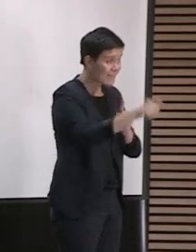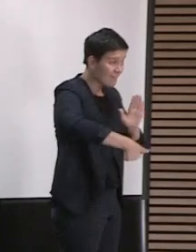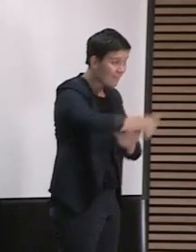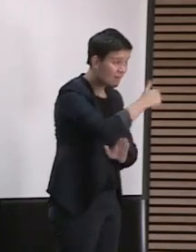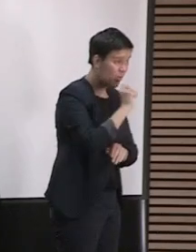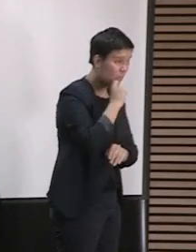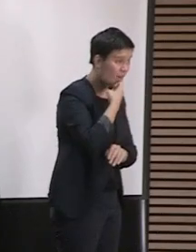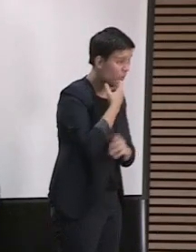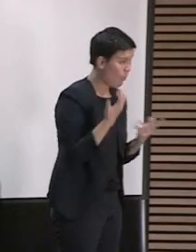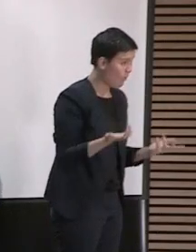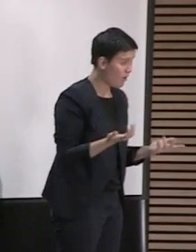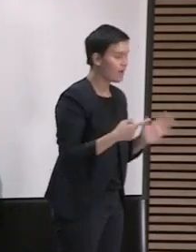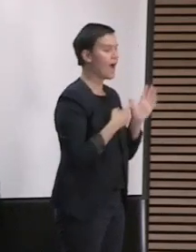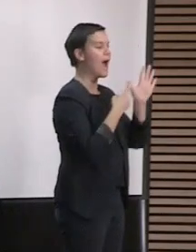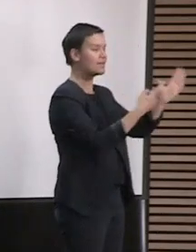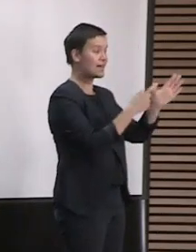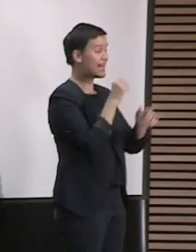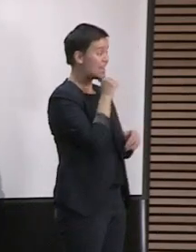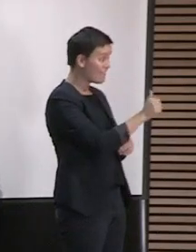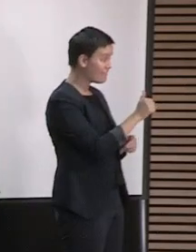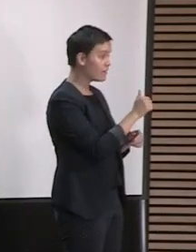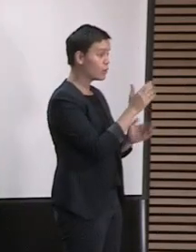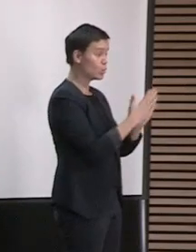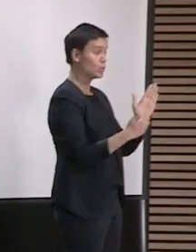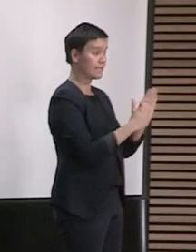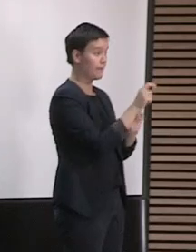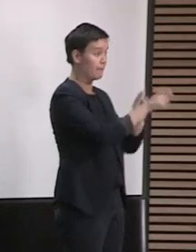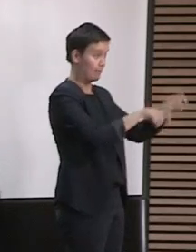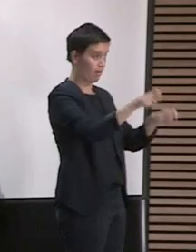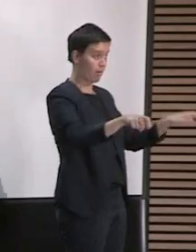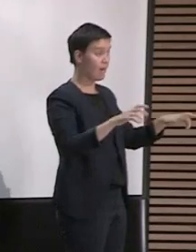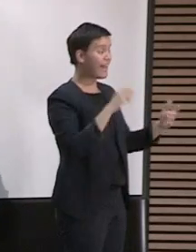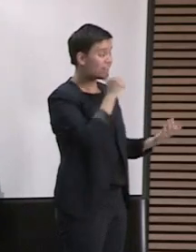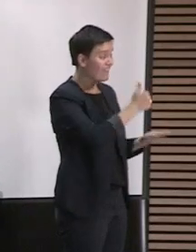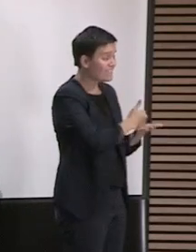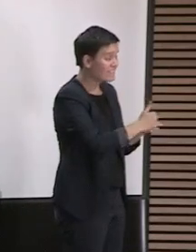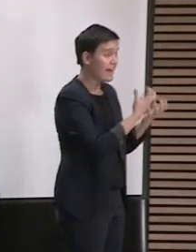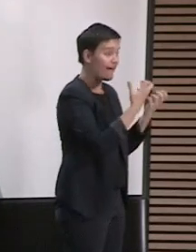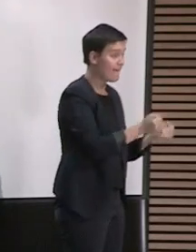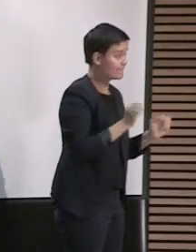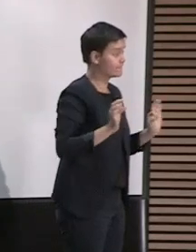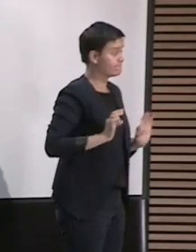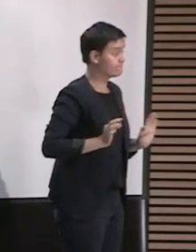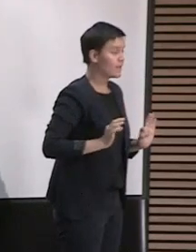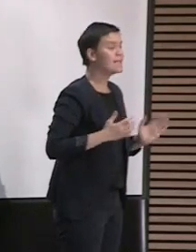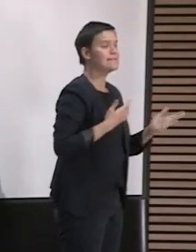Ka taea e ratau te kii kia kore e tukuna atu. Manene katoa a ka